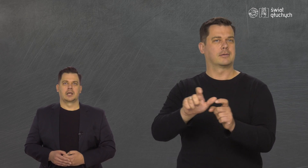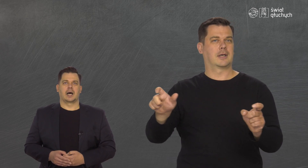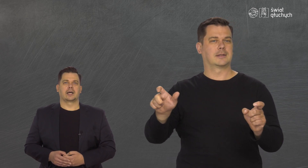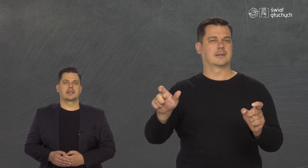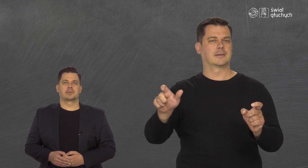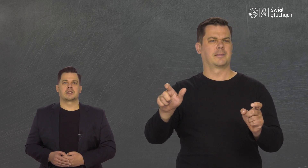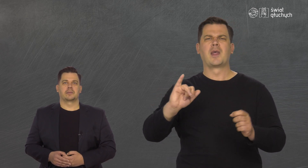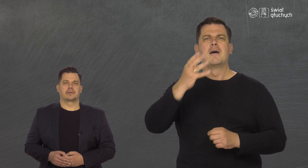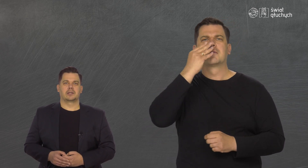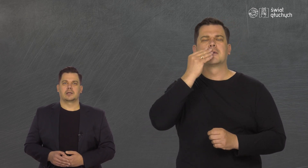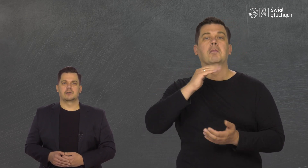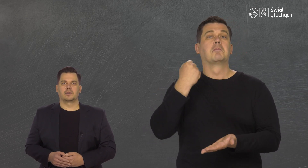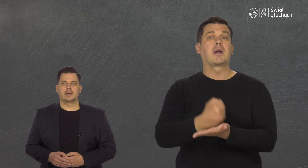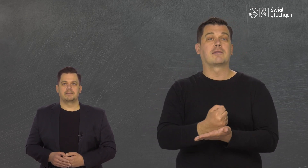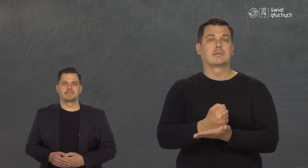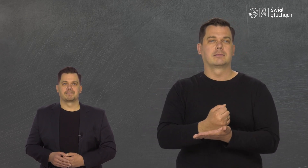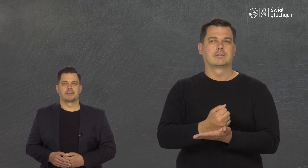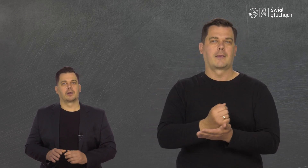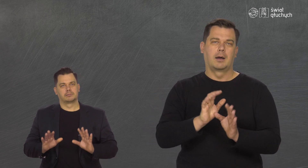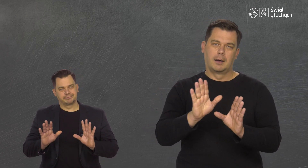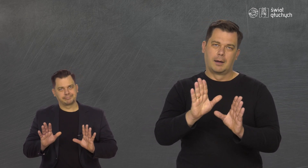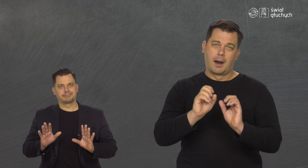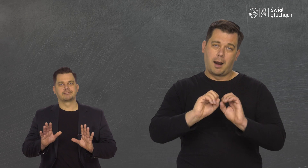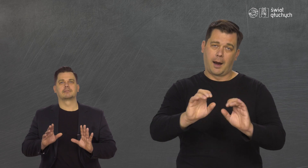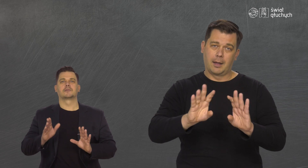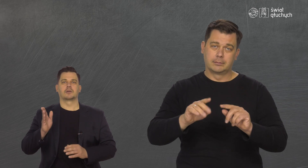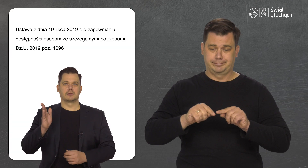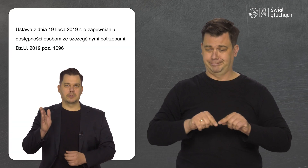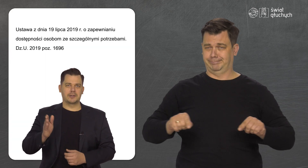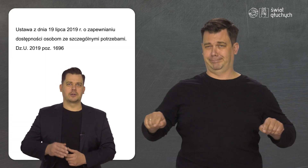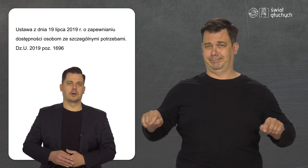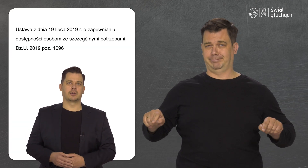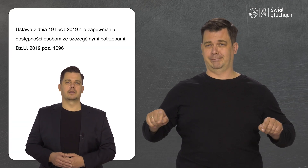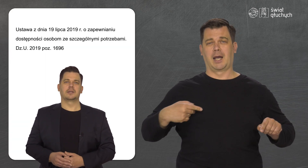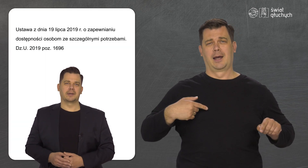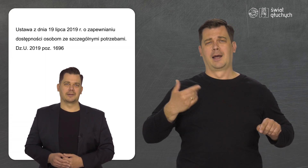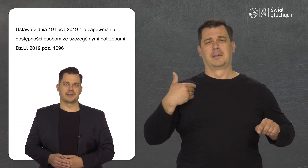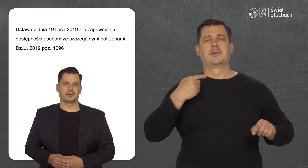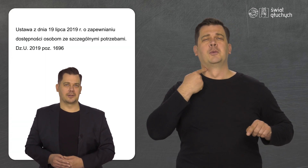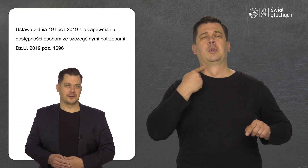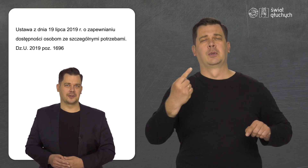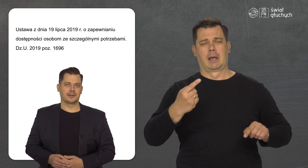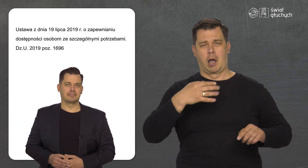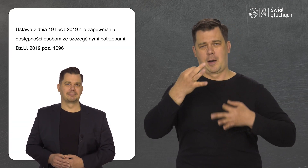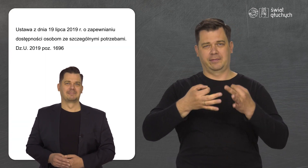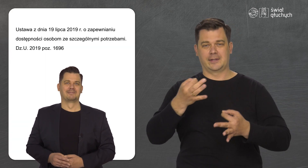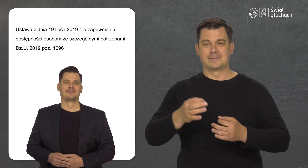A jaka jest podstawa prawna takiego działania? To tu ją widzicie, obok, nie będę Was zanudzać jej czytaniem.